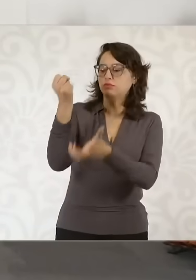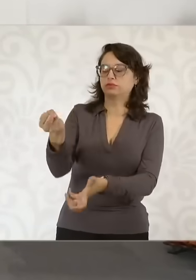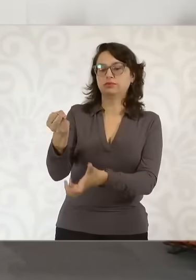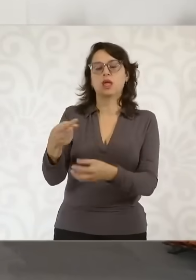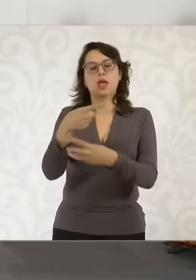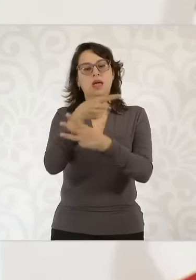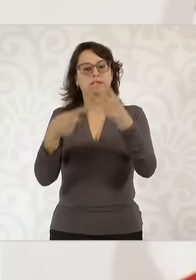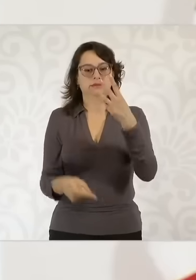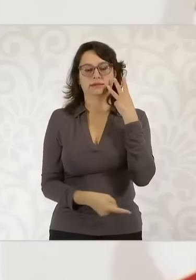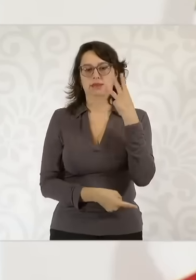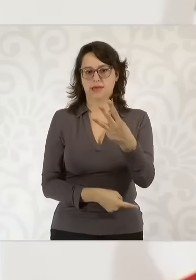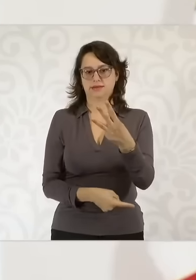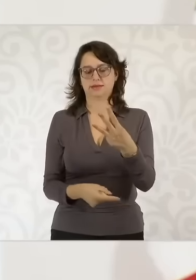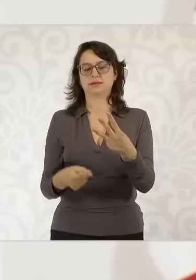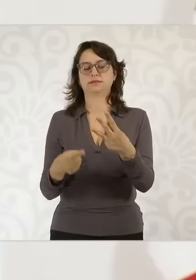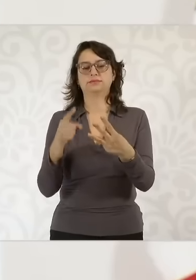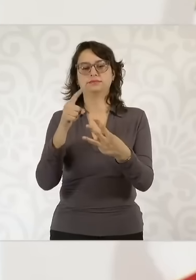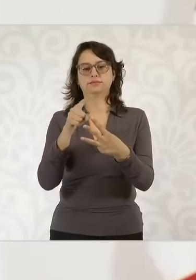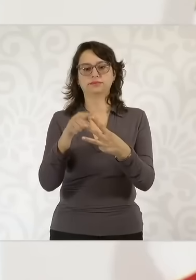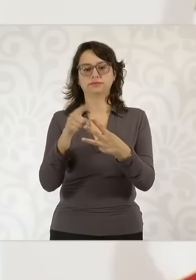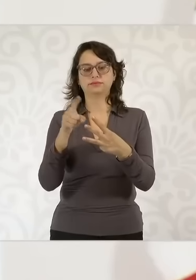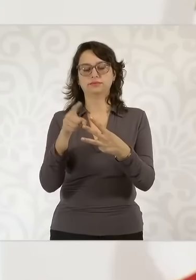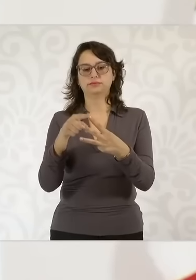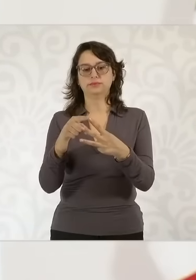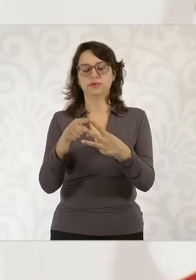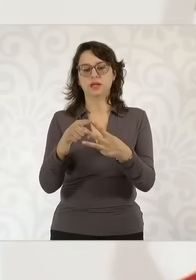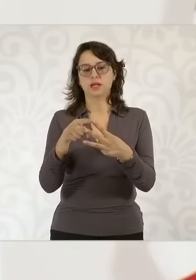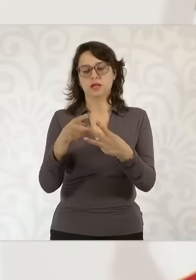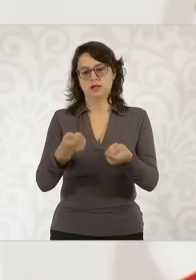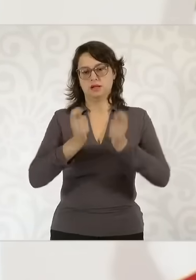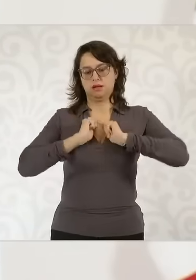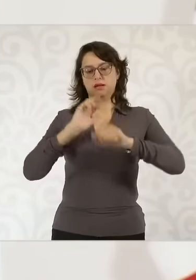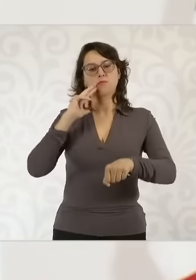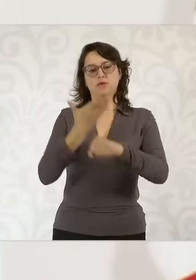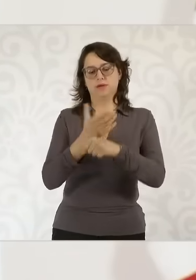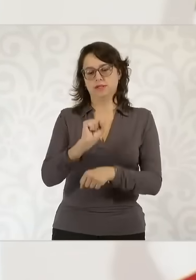tres ejes principales por parte de la Secretaría de Hacienda. La primera fue, como mencionábamos